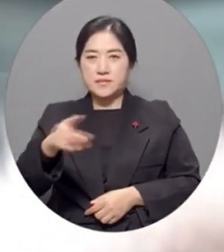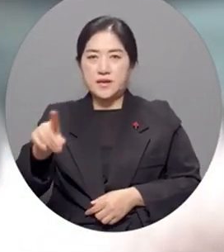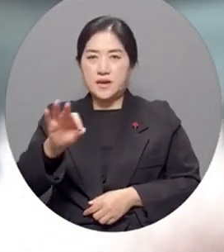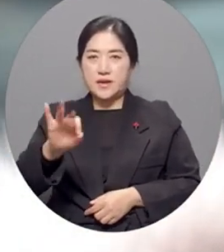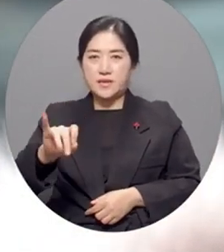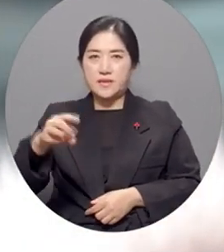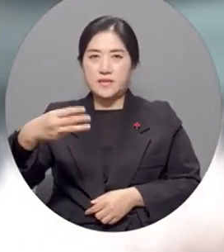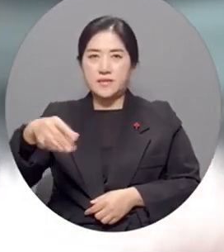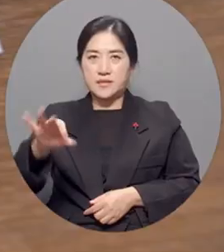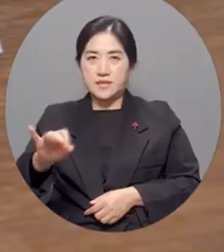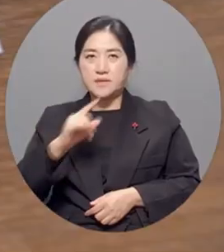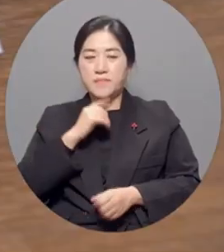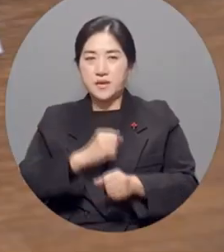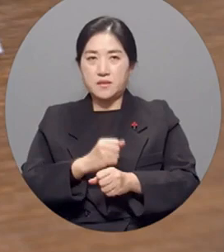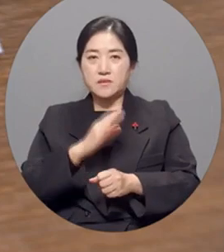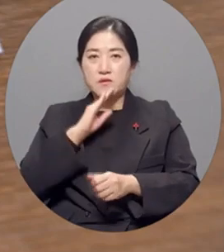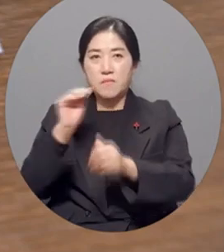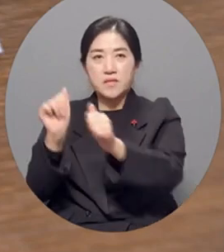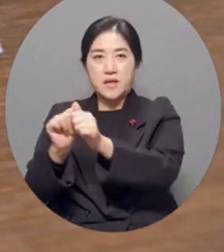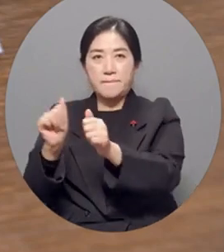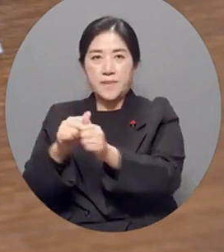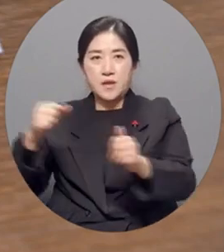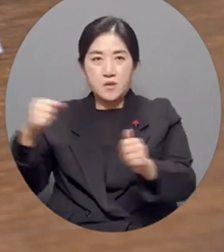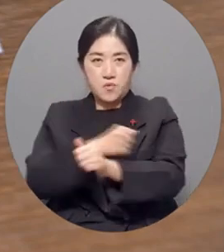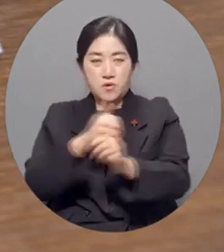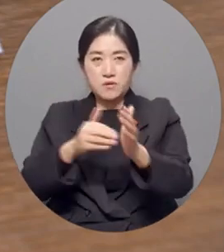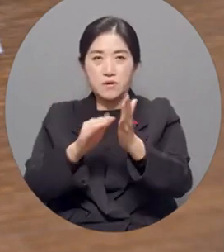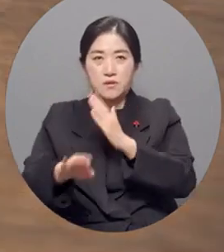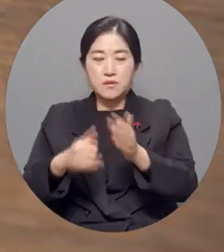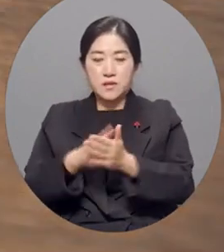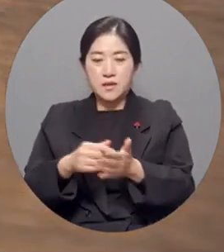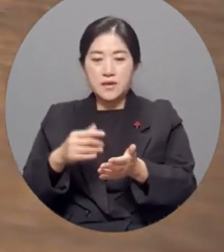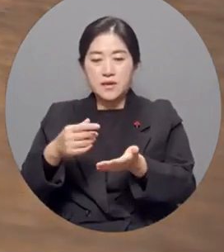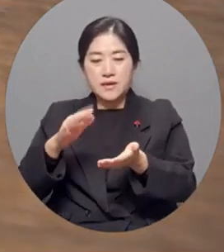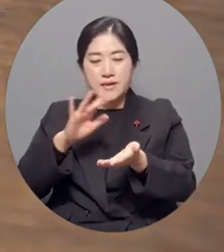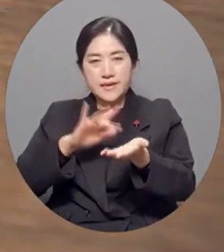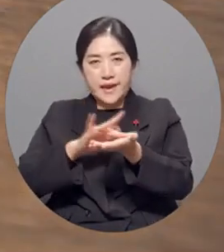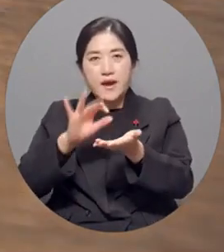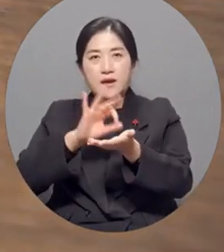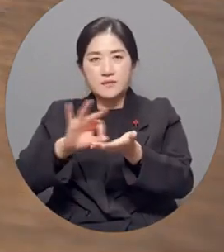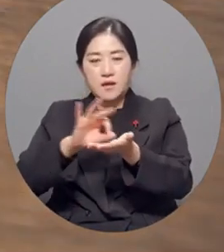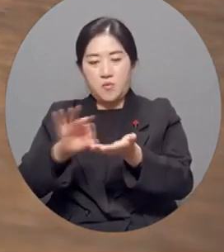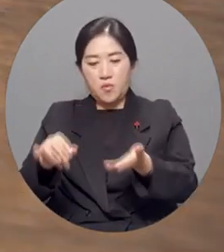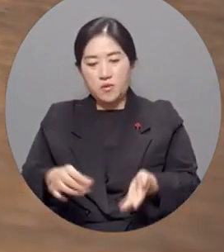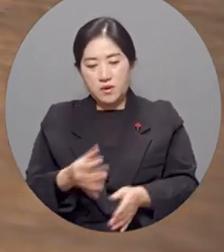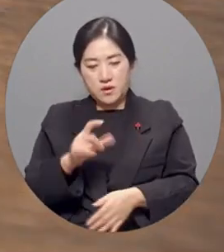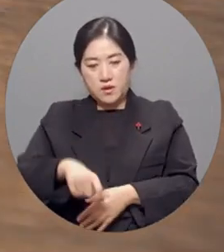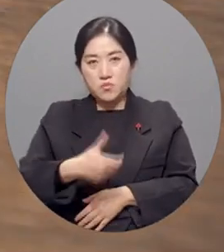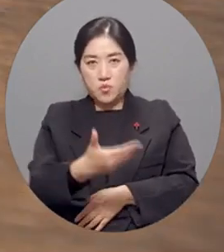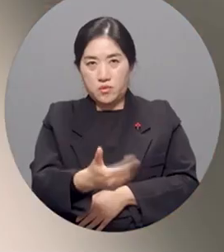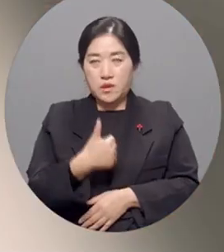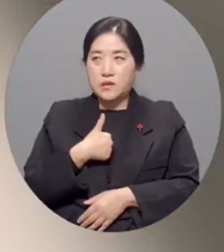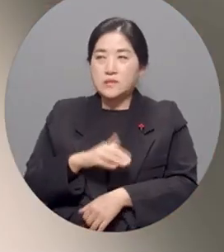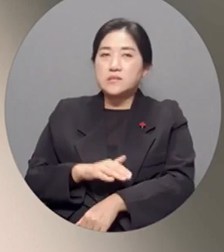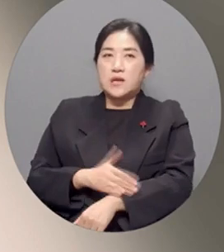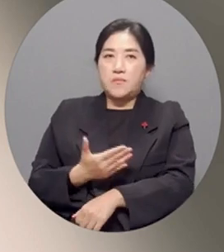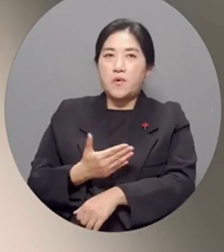강조했습니다. 실제로 남성이 폭행 직후 연고를 사서 바르라며 카드를 건넸는데 김 씨는 자신이